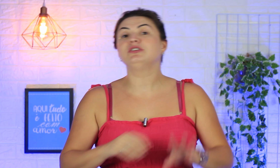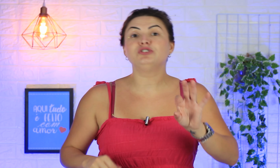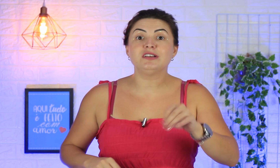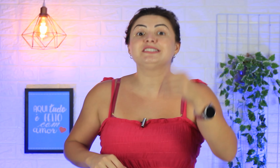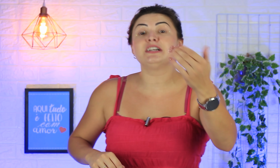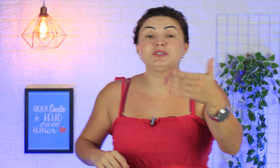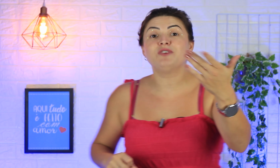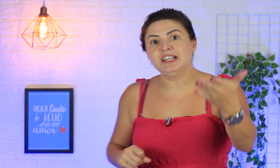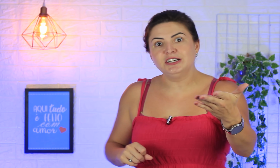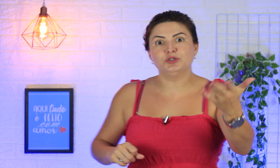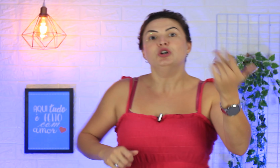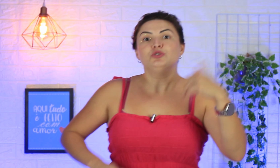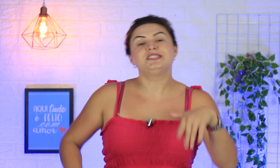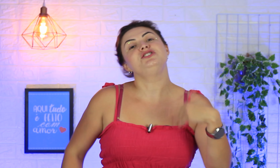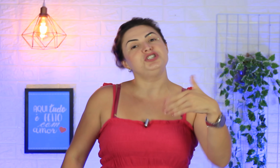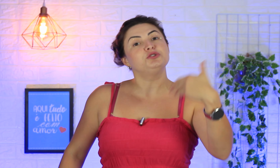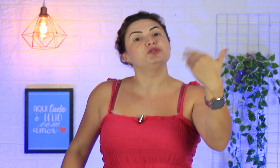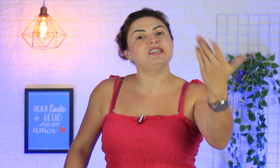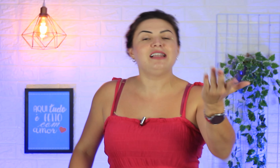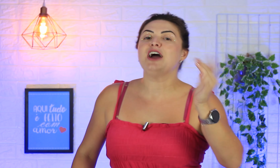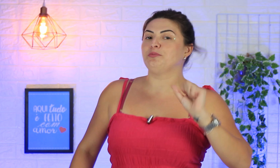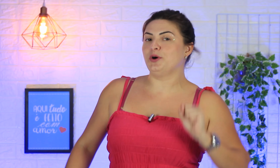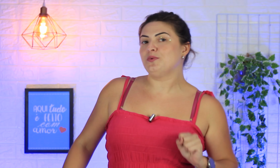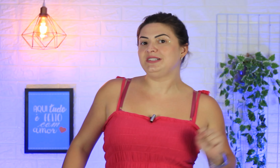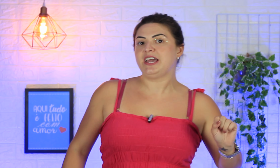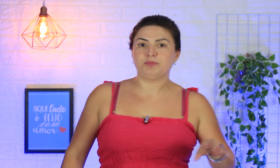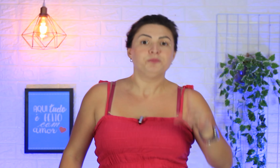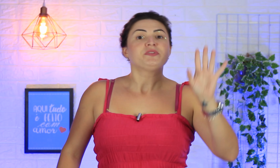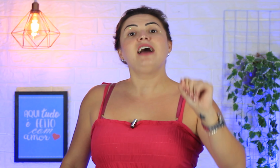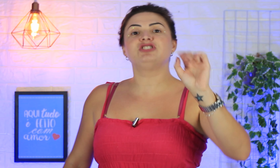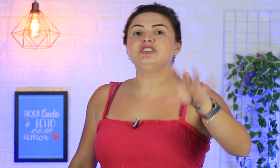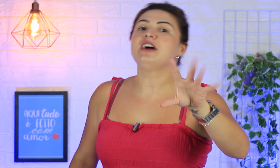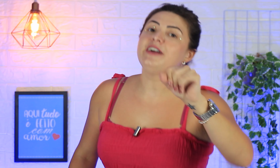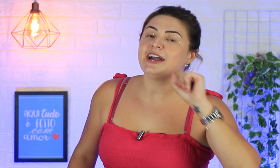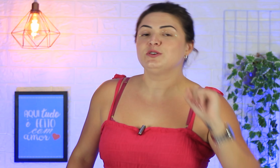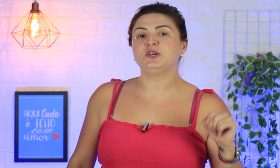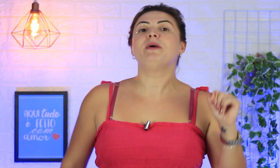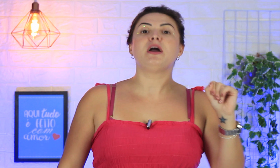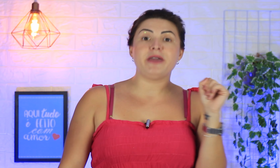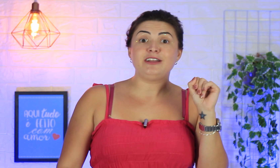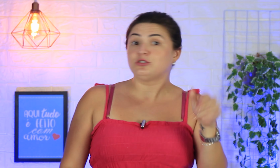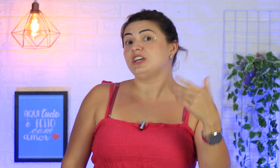quando nós estamos falando no sentido do salário por um exemplo Ah já já vai cair o seu pagamento